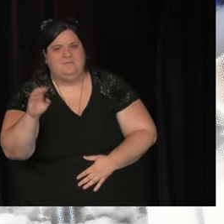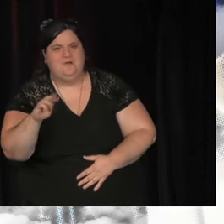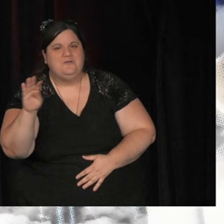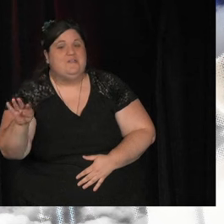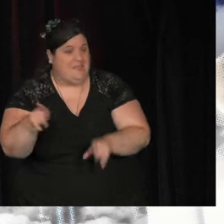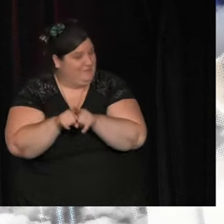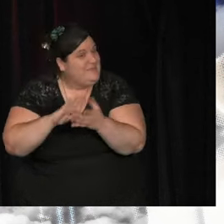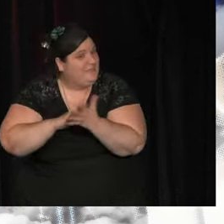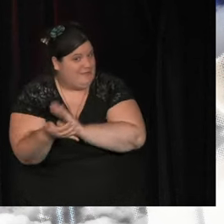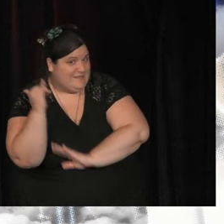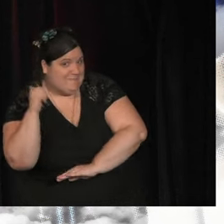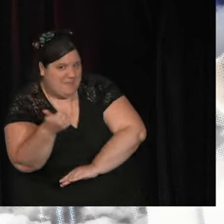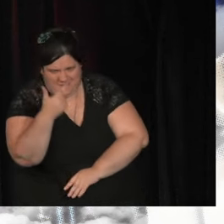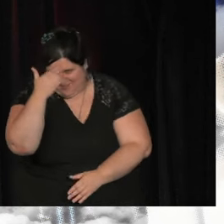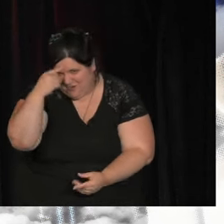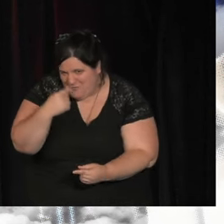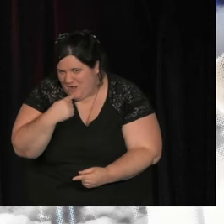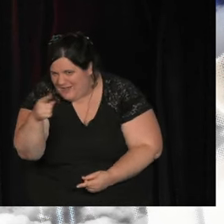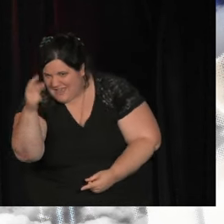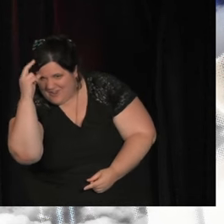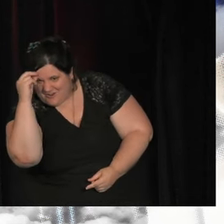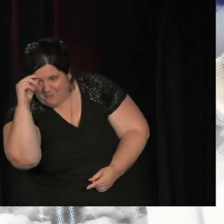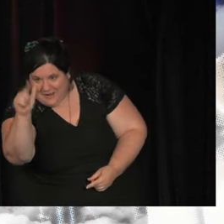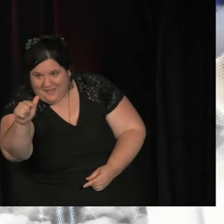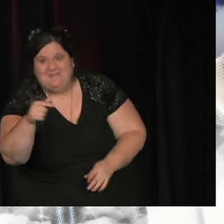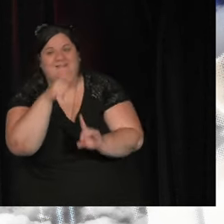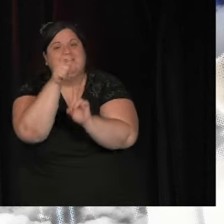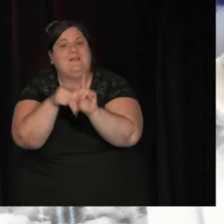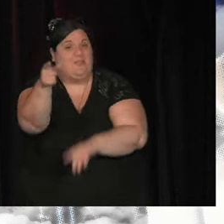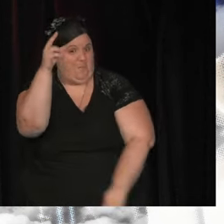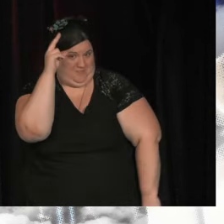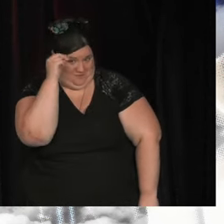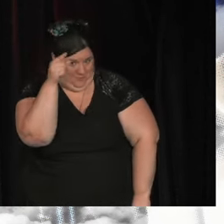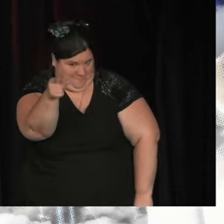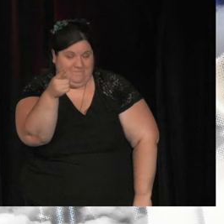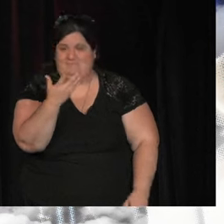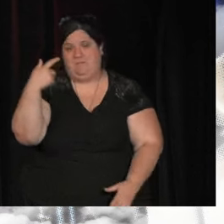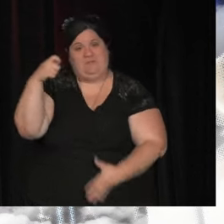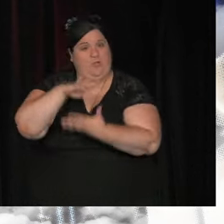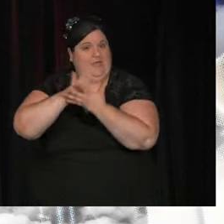Juste là, dans la salle, juste à côté toi, il y a Jérôme Nupire qui s'occupe, qui est président de l'association de CapGame,